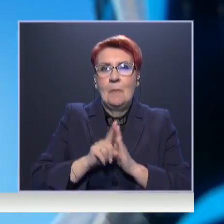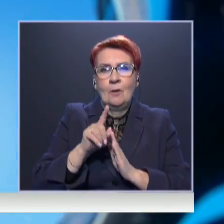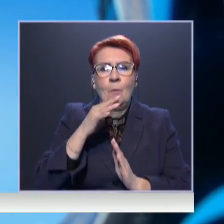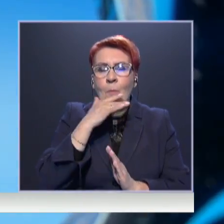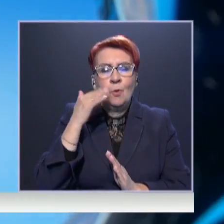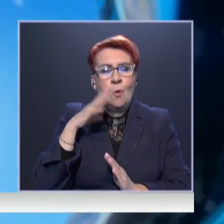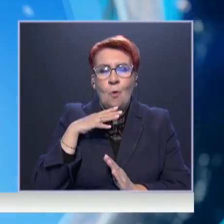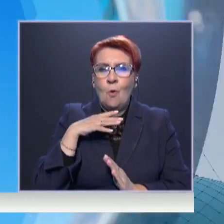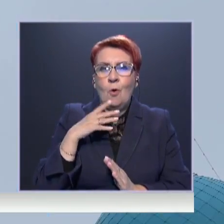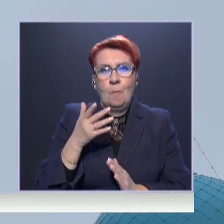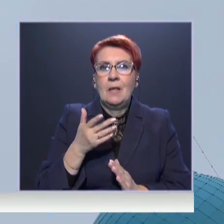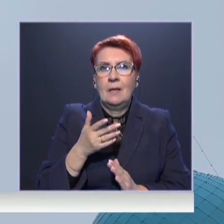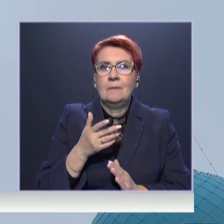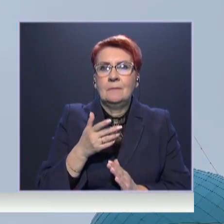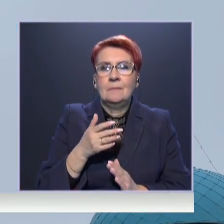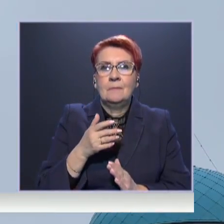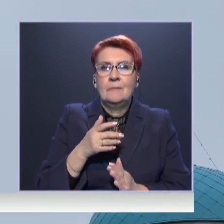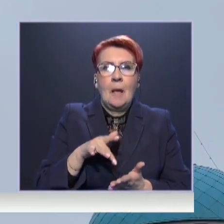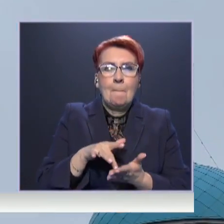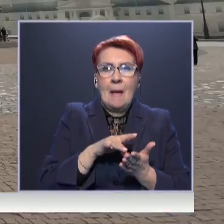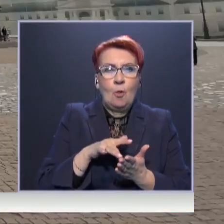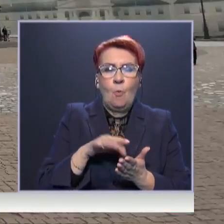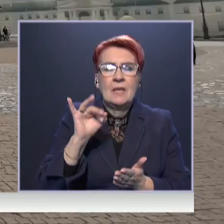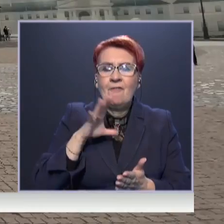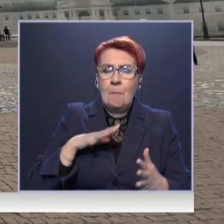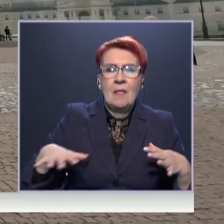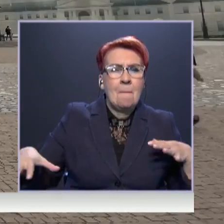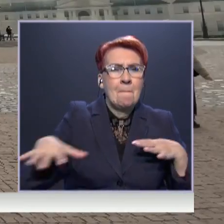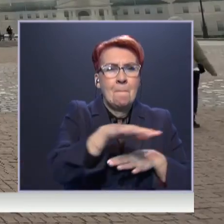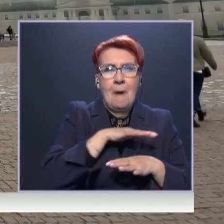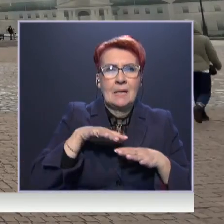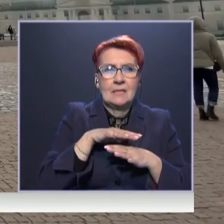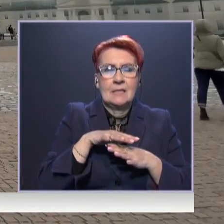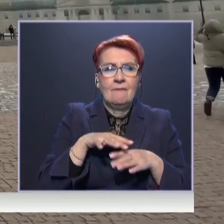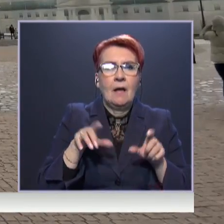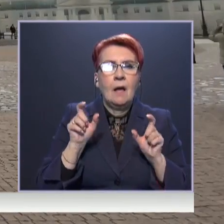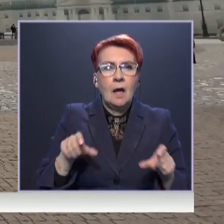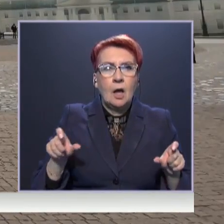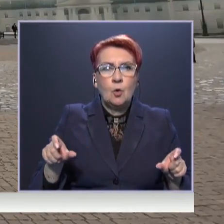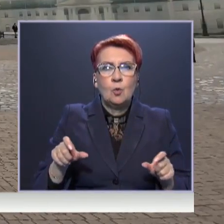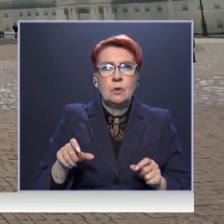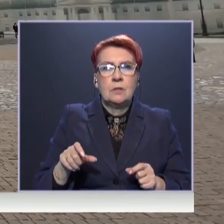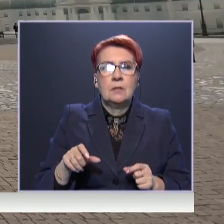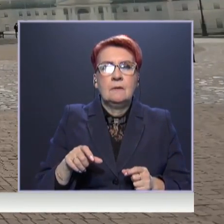и крестных вод был на удивление массовым люди видимо осознавая